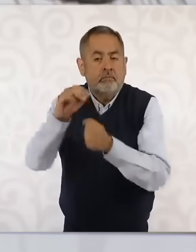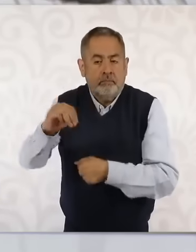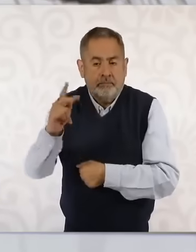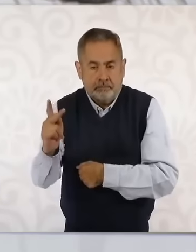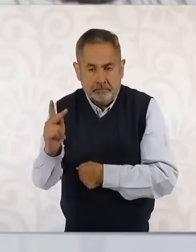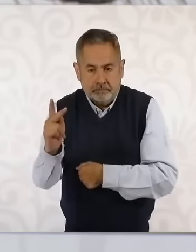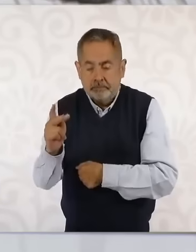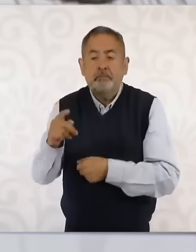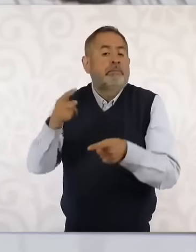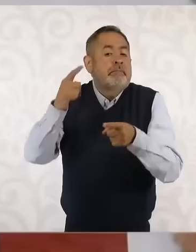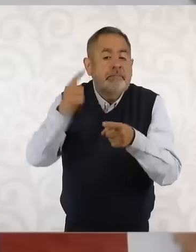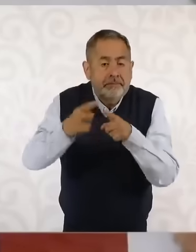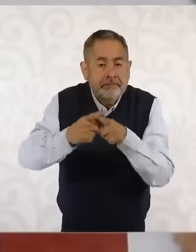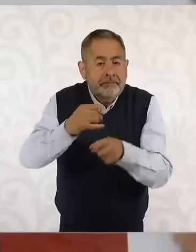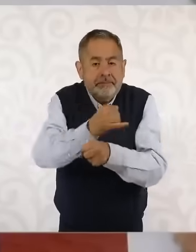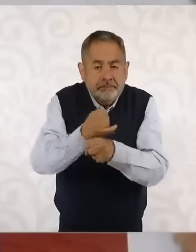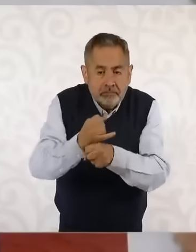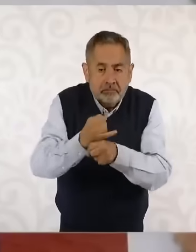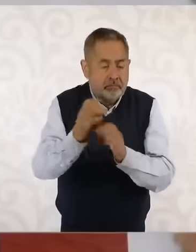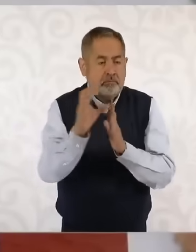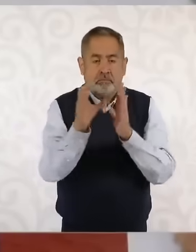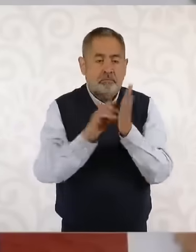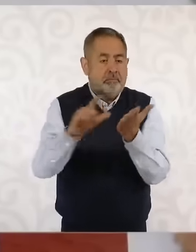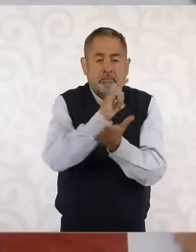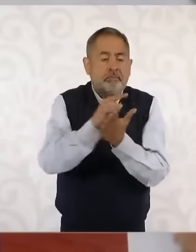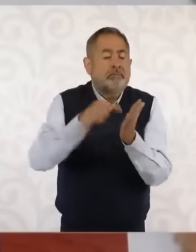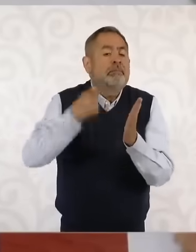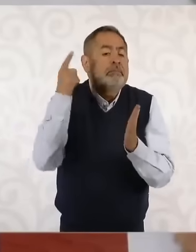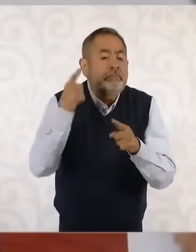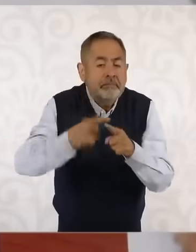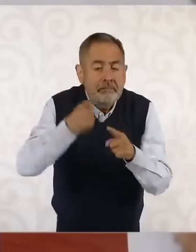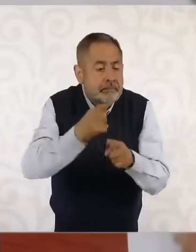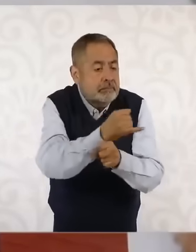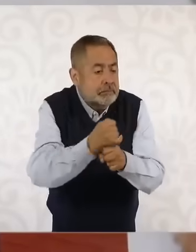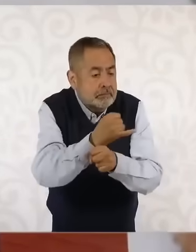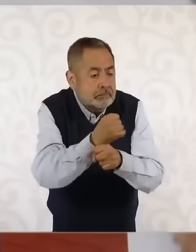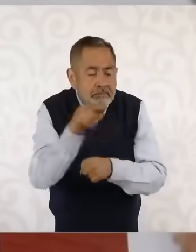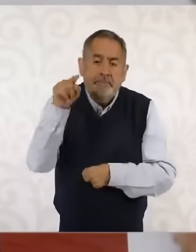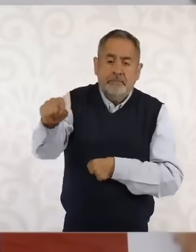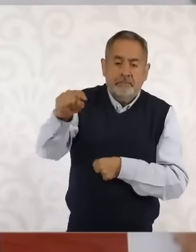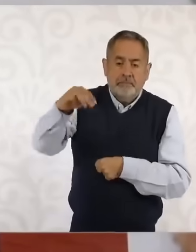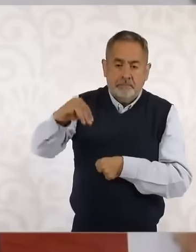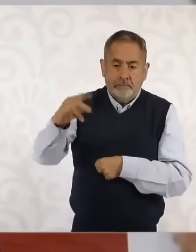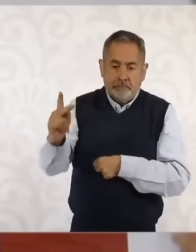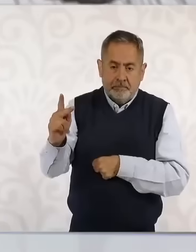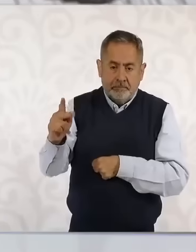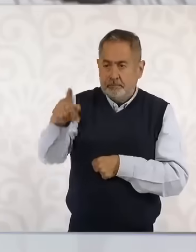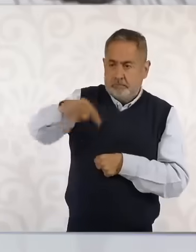quien hace la investigación por constitución y por ley es el Ministerio Público con todas sus áreas,